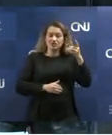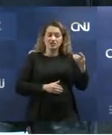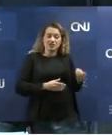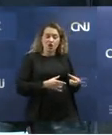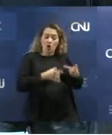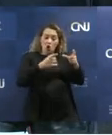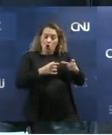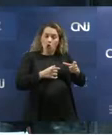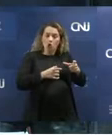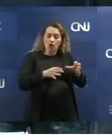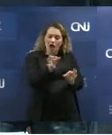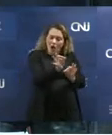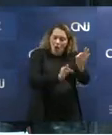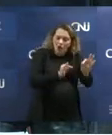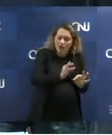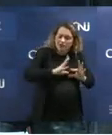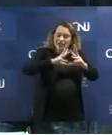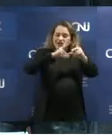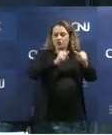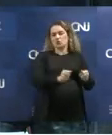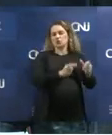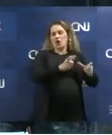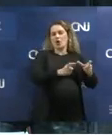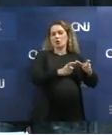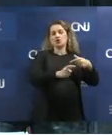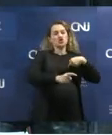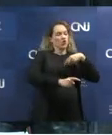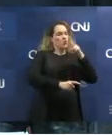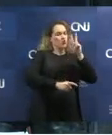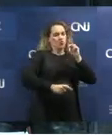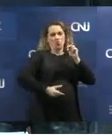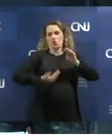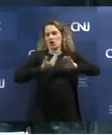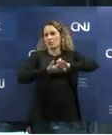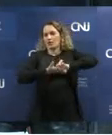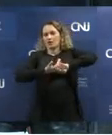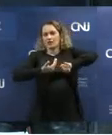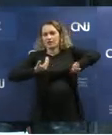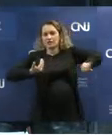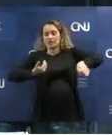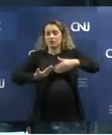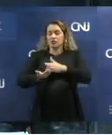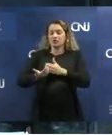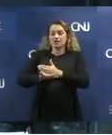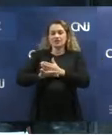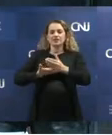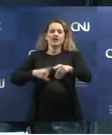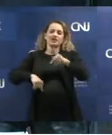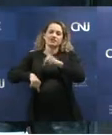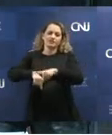e jamais me afastaria no momento de caos em que se encontrasse o meu gabinete,